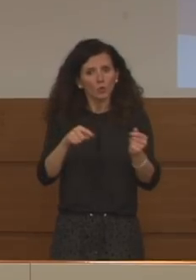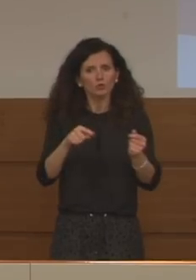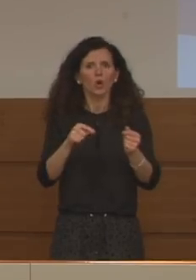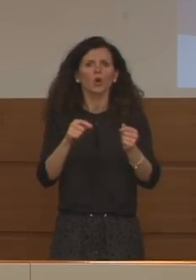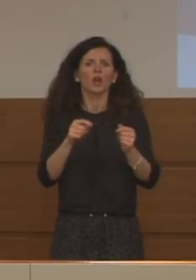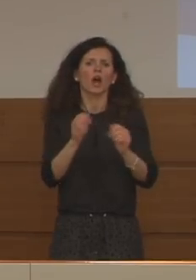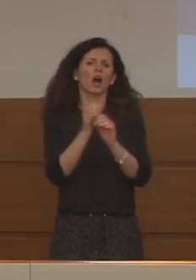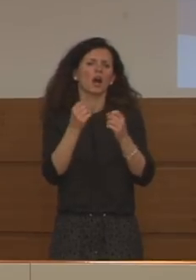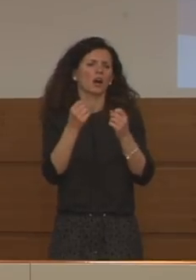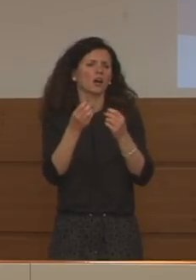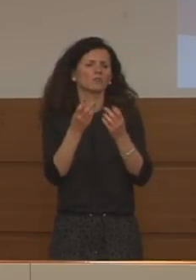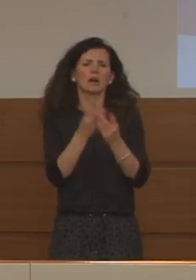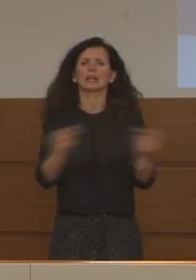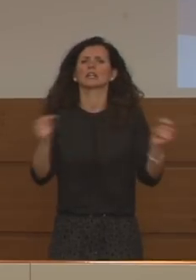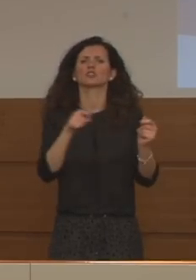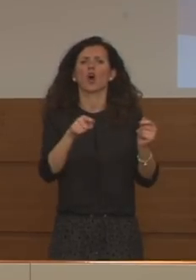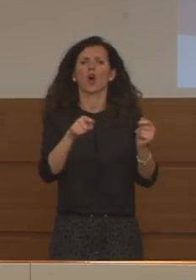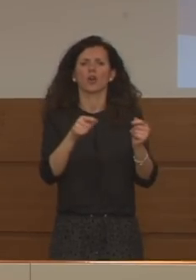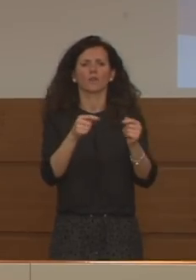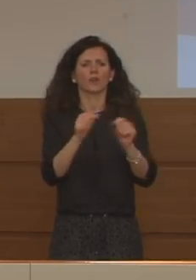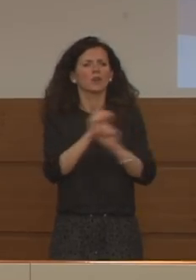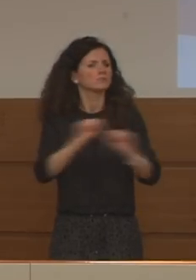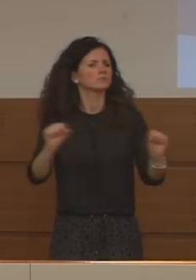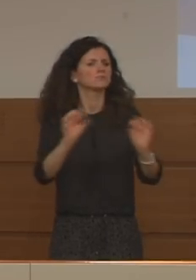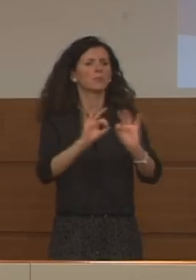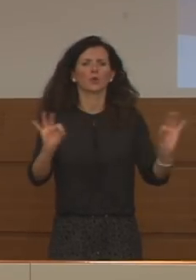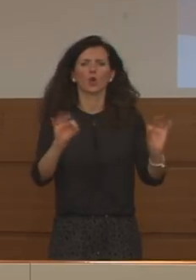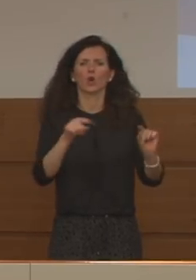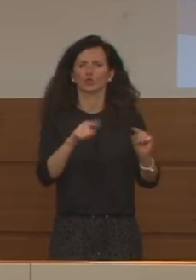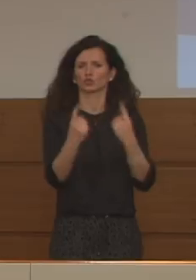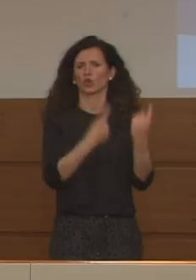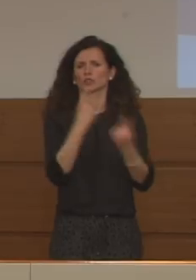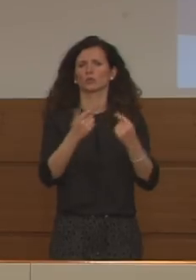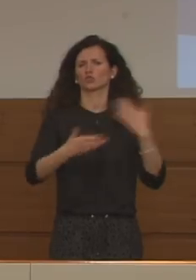In questo senso, nella mia introduzione, volevo proprio enfatizzare come questo